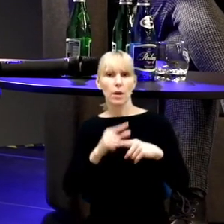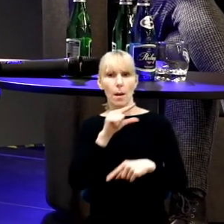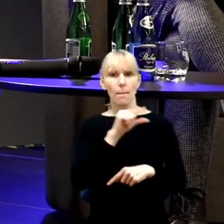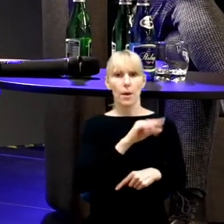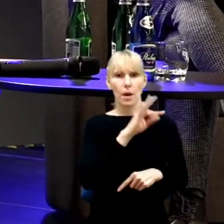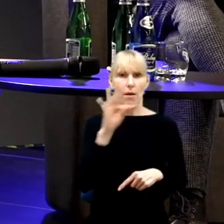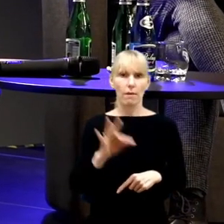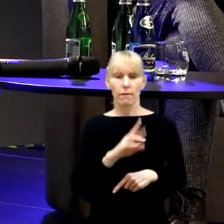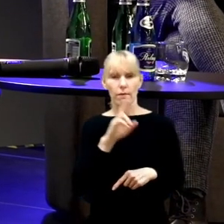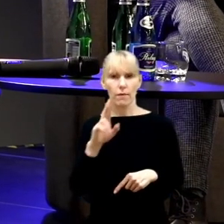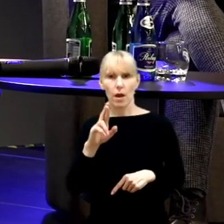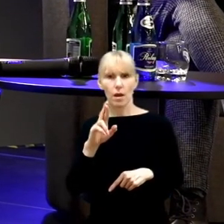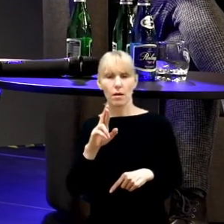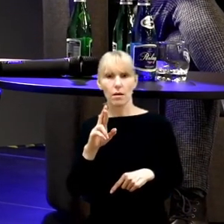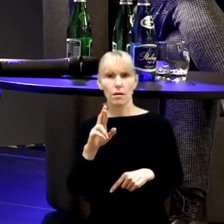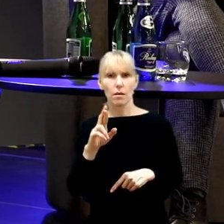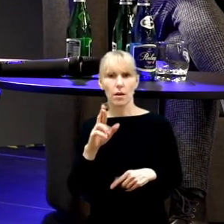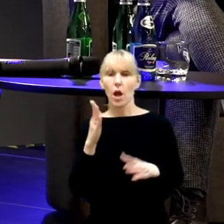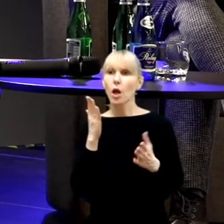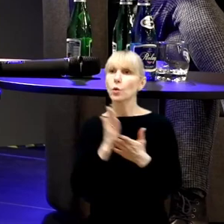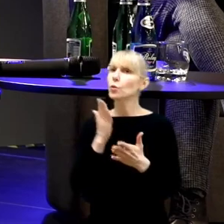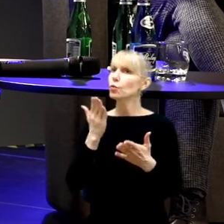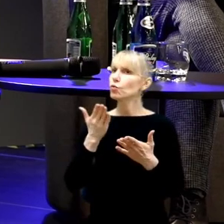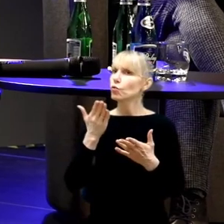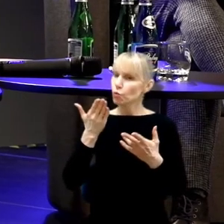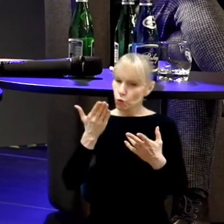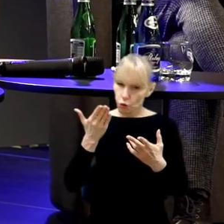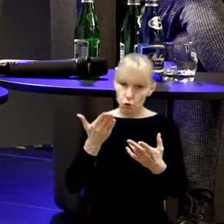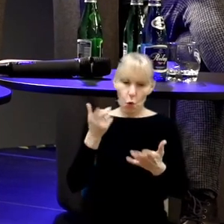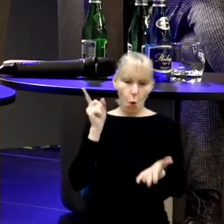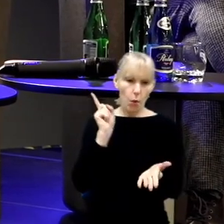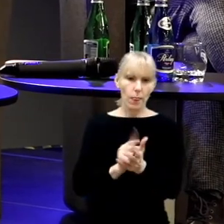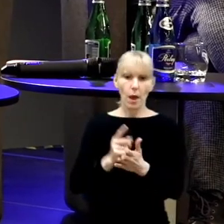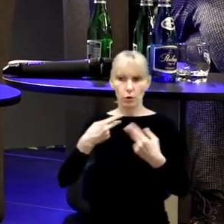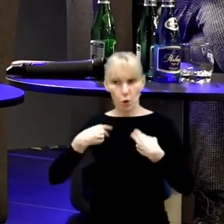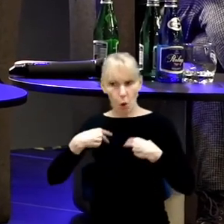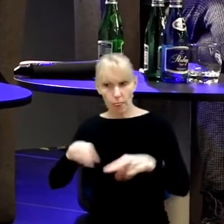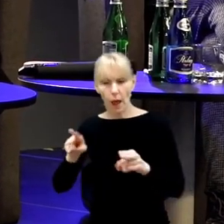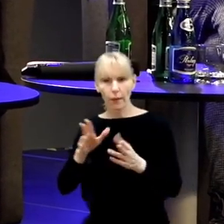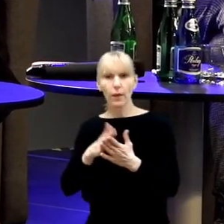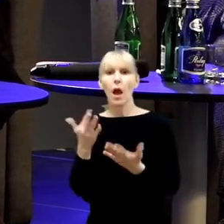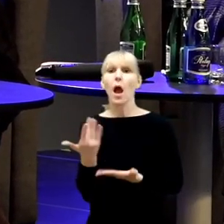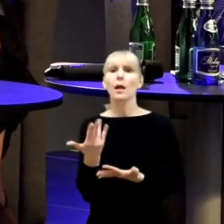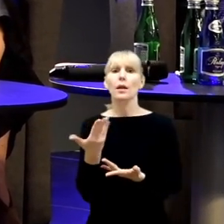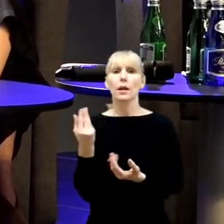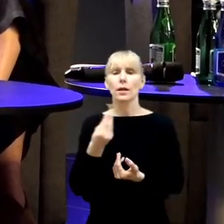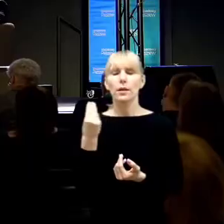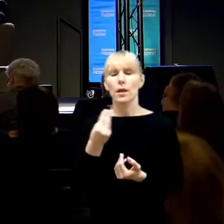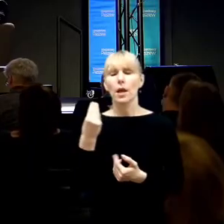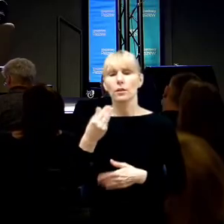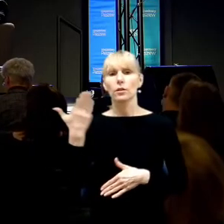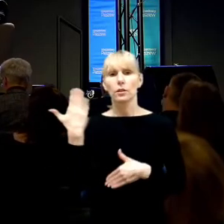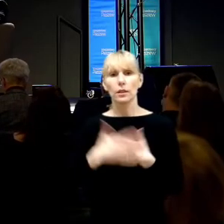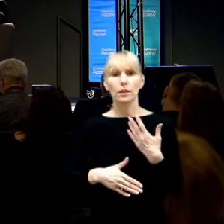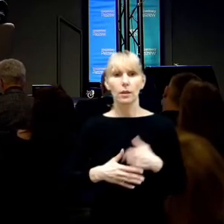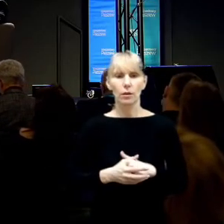jest już oddanych, a ile czeka jeszcze na ukończenie w tej chwili? Jak to wygląda? Zaktualizujmy sobie stan wiedzy. Poproszę Panie prezesie.